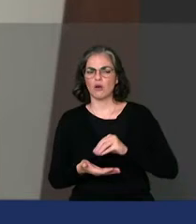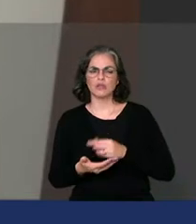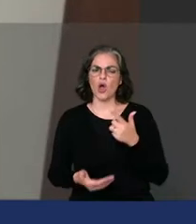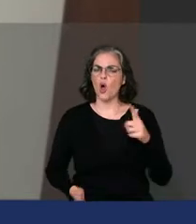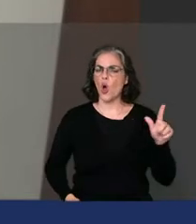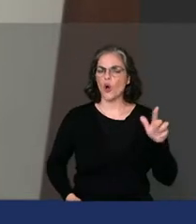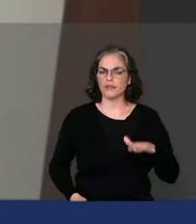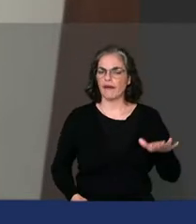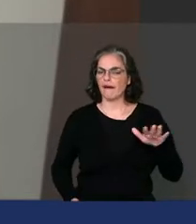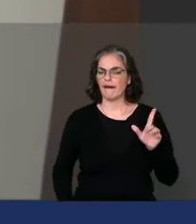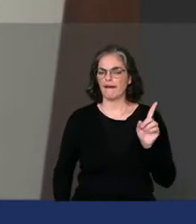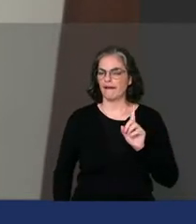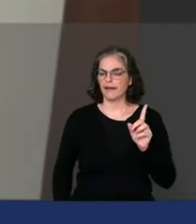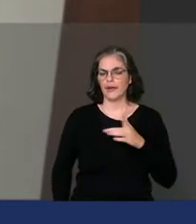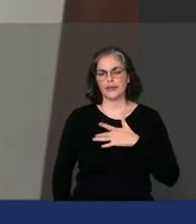A EDUCAÇÃO PORQUE SERÁ TIRADO JUSTAMENTE DO FUNDO